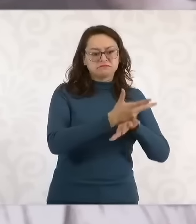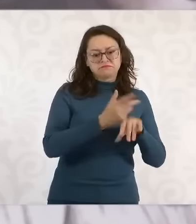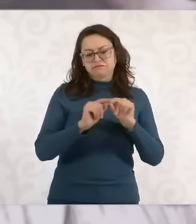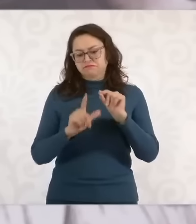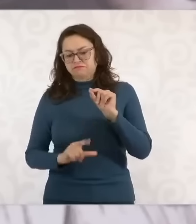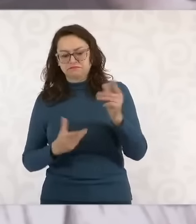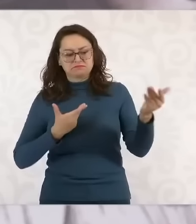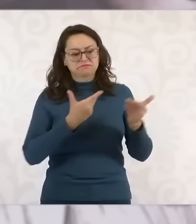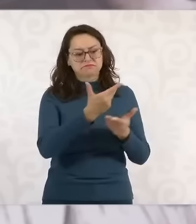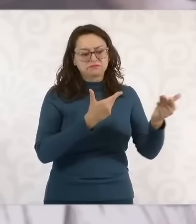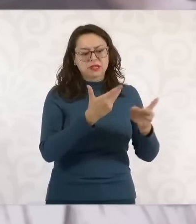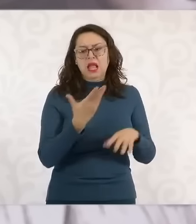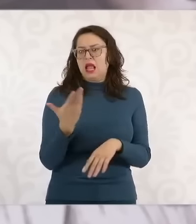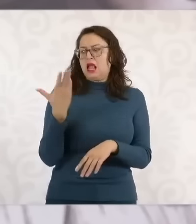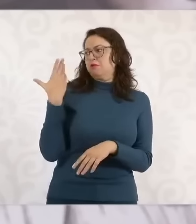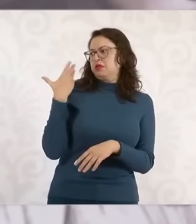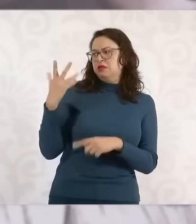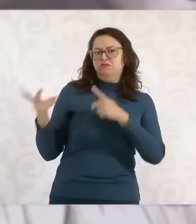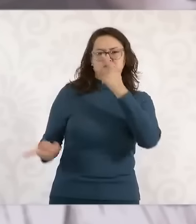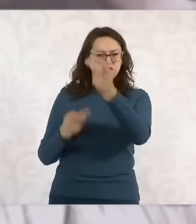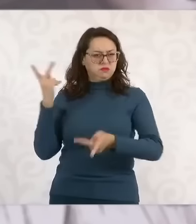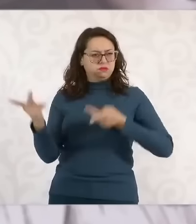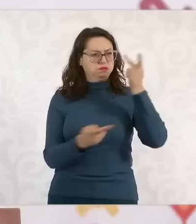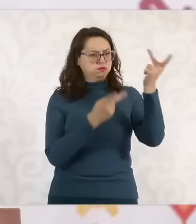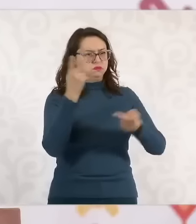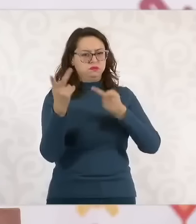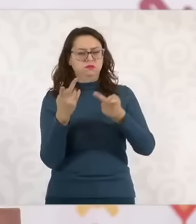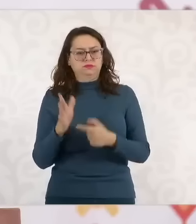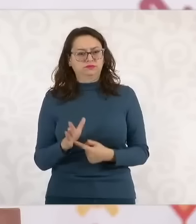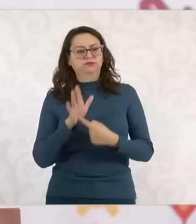de la consulta que realizamos. Seguimos avanzando en ello. Esto ocurrirá antes de que termine el mes